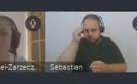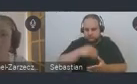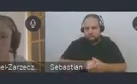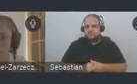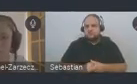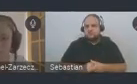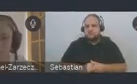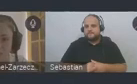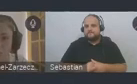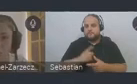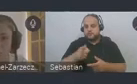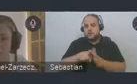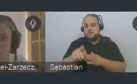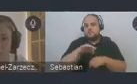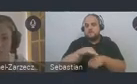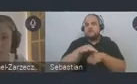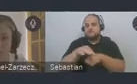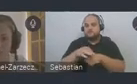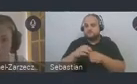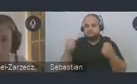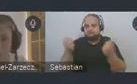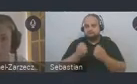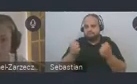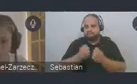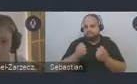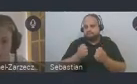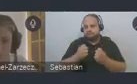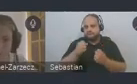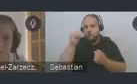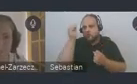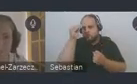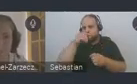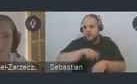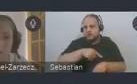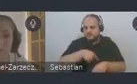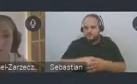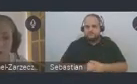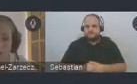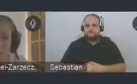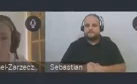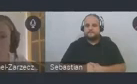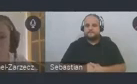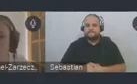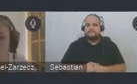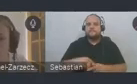Więc to jest też dla prowadzącego ogromna lekcja pokory i cierpliwości. Tłumacz krok po kroku.